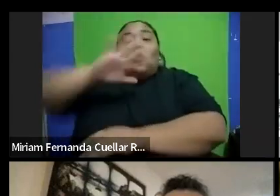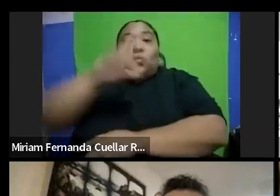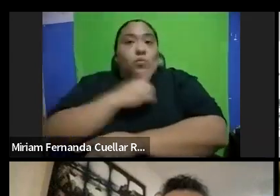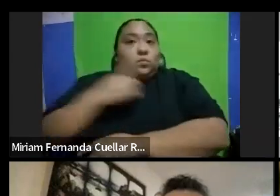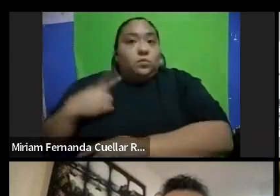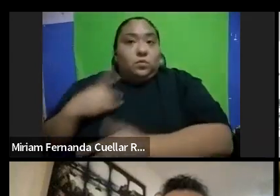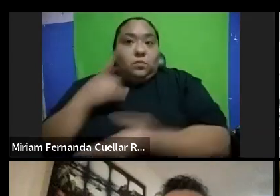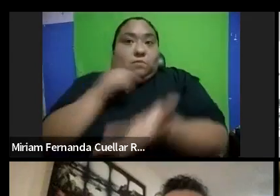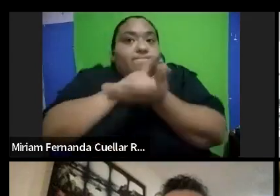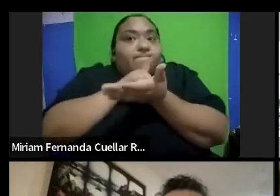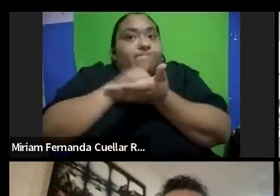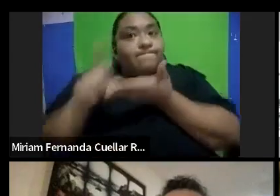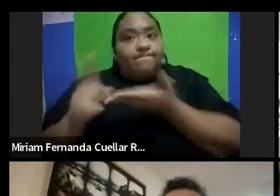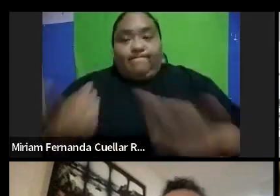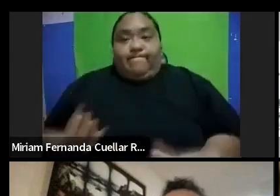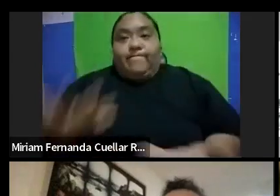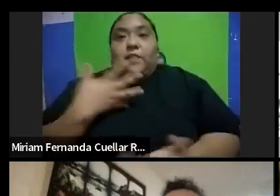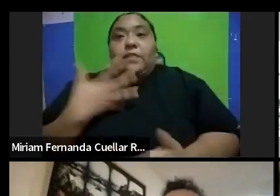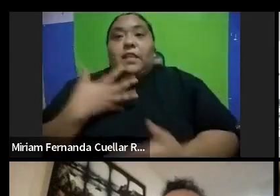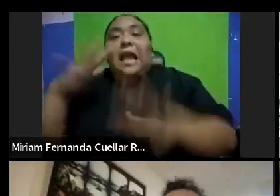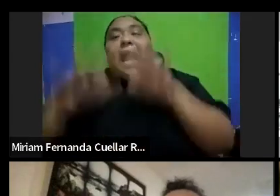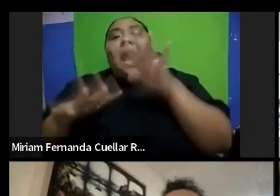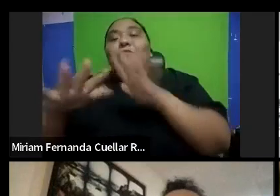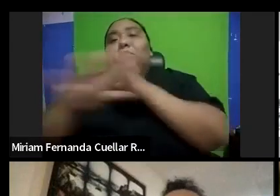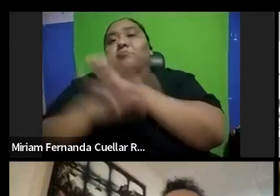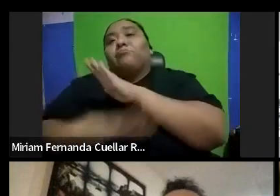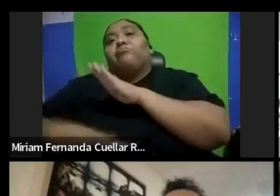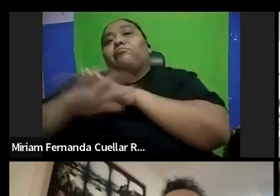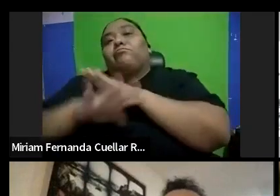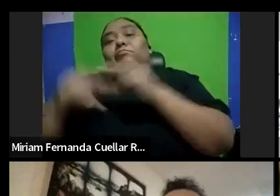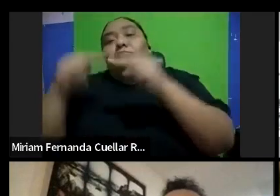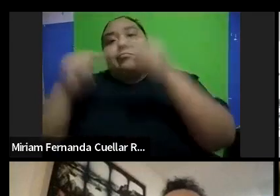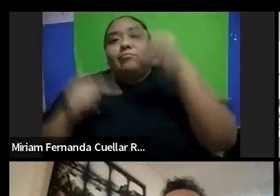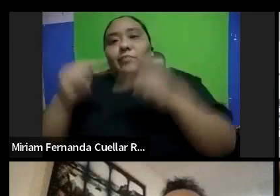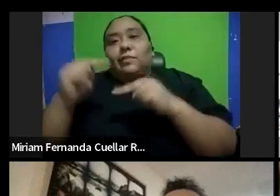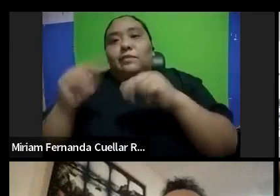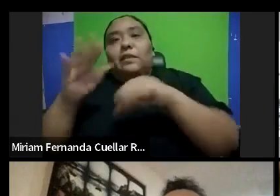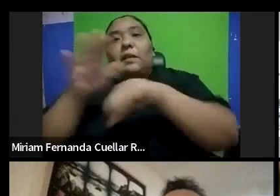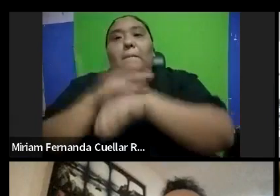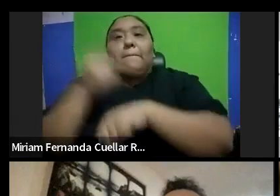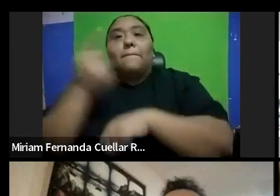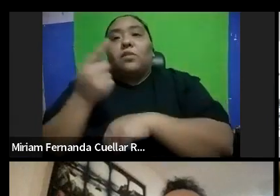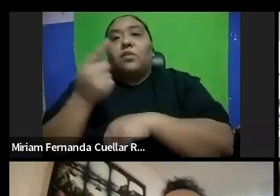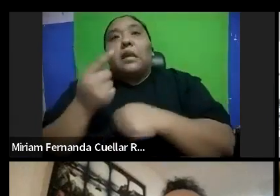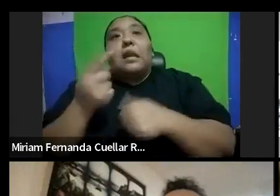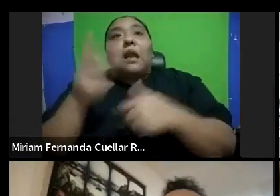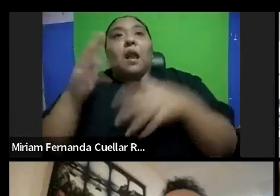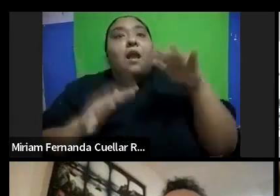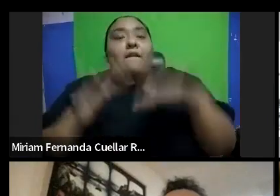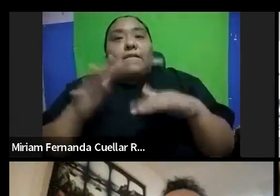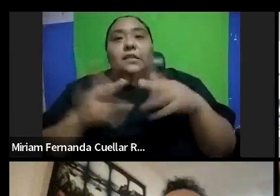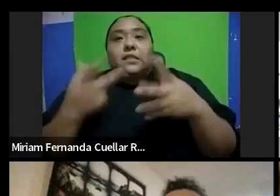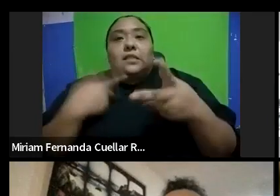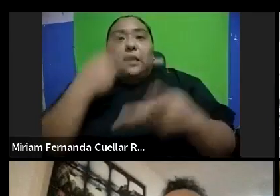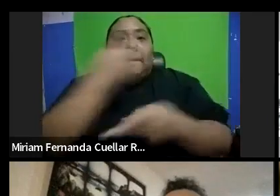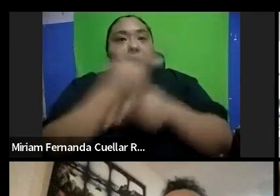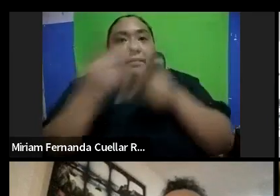tienen las personas horas, es de también acceder a este conoce conocimiento y a todo conocimiento y a todo porque a veces Se Se queda en niveles muy básicos por lo mismo de que no no sé, a pesar de que llegan no sé, a pesar de que llegan a